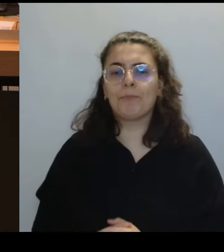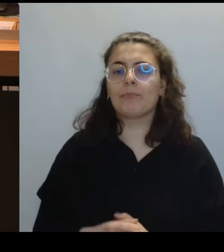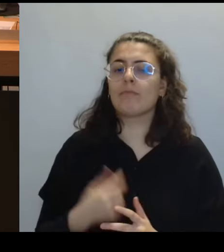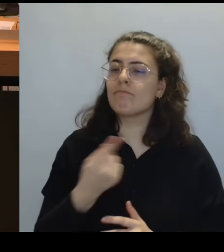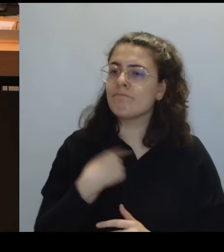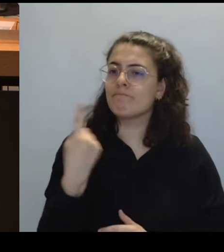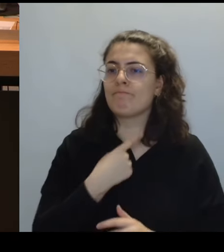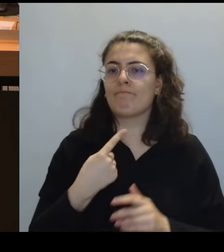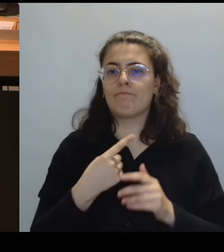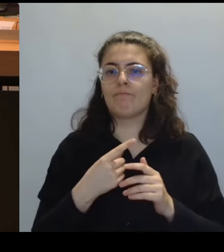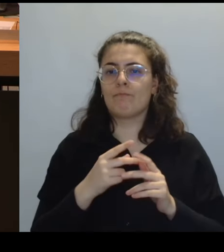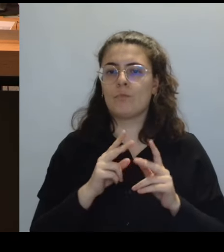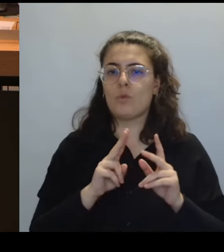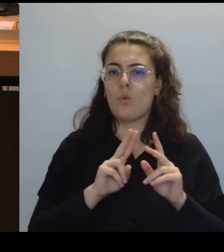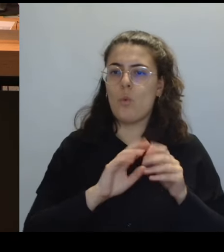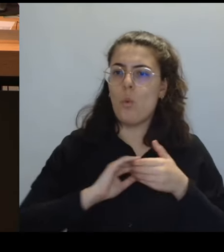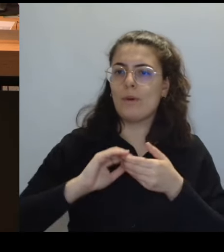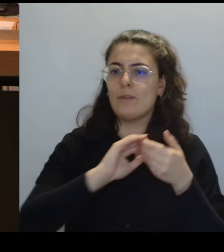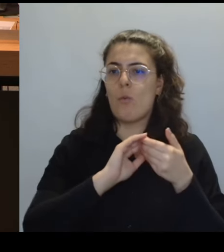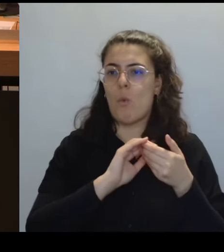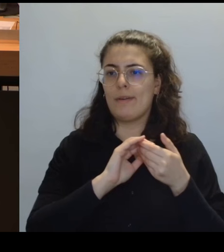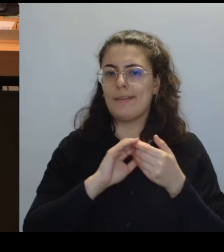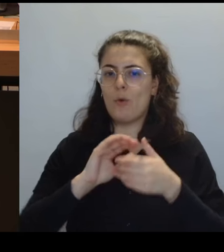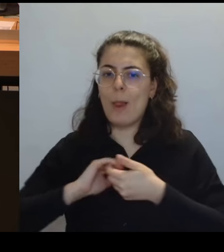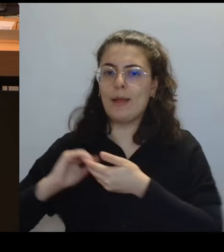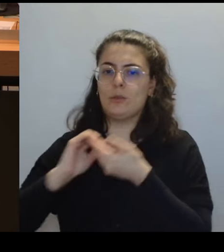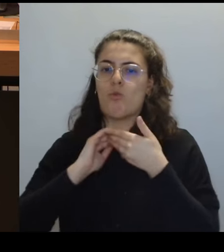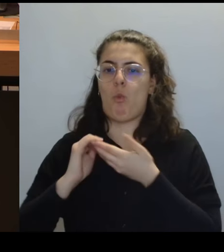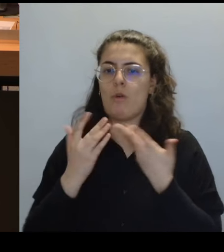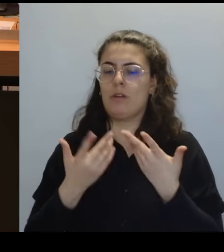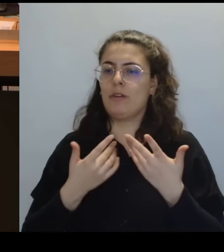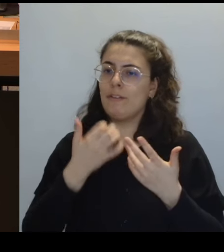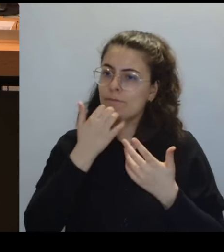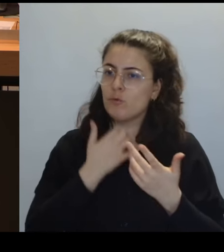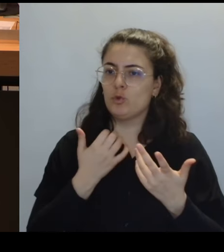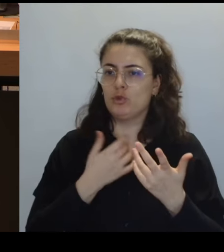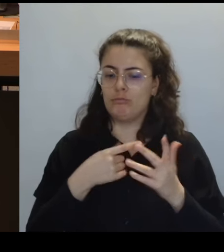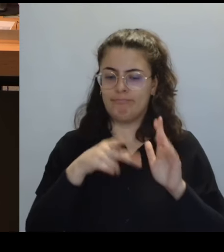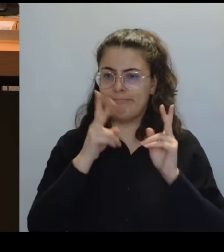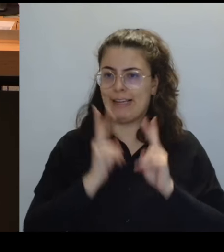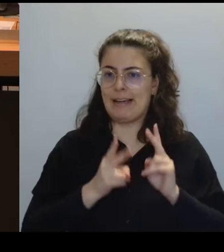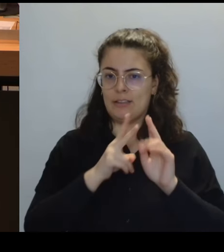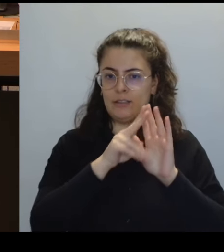rechtsstaatlichen Mittel konsequent nutzen um illegale Migration zu unterbinden. Und dass das